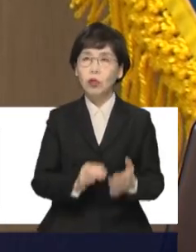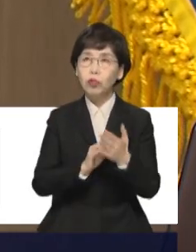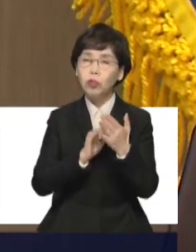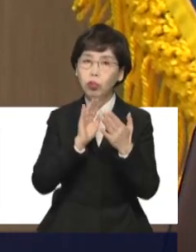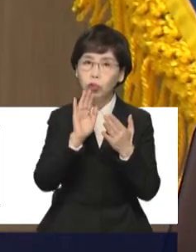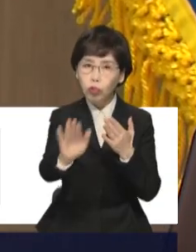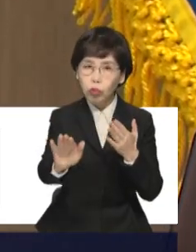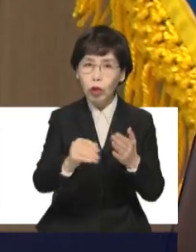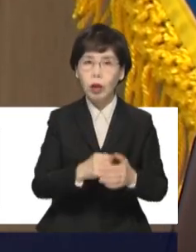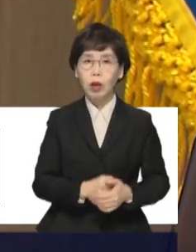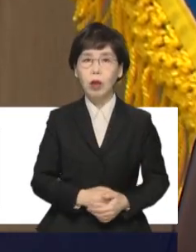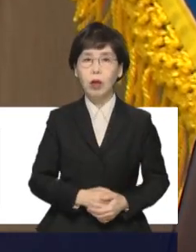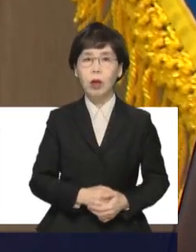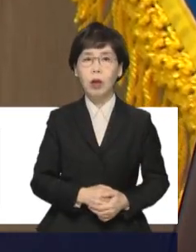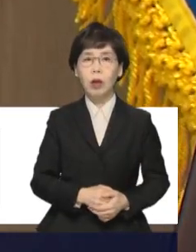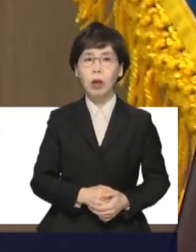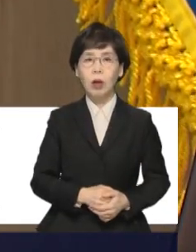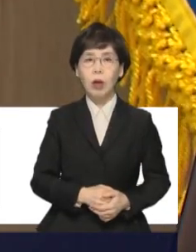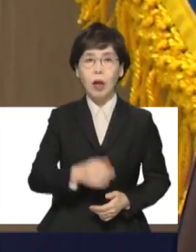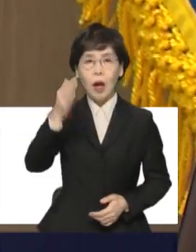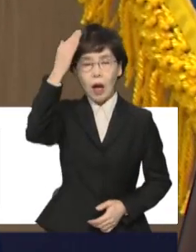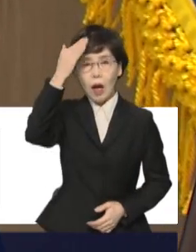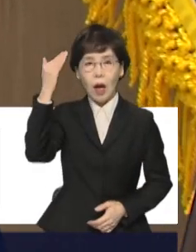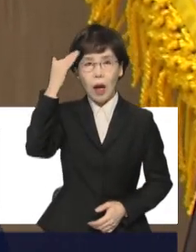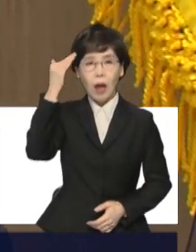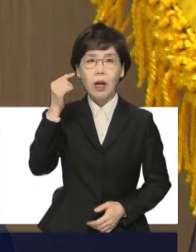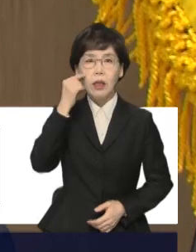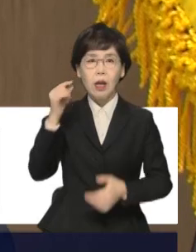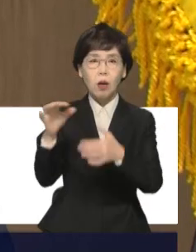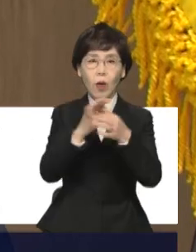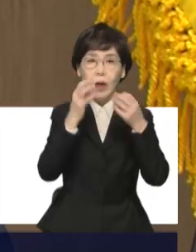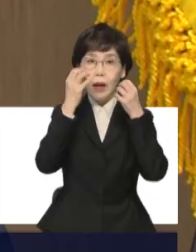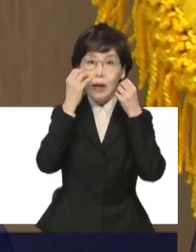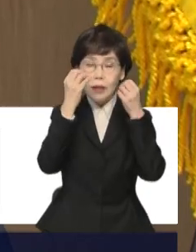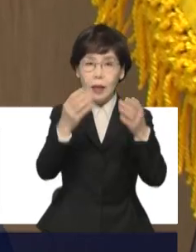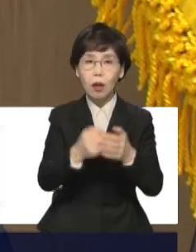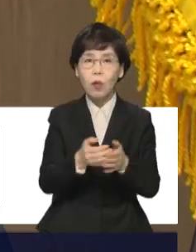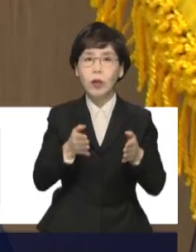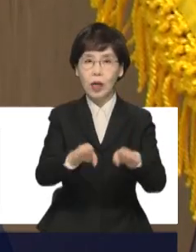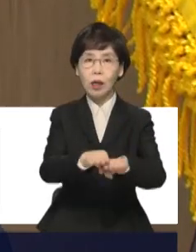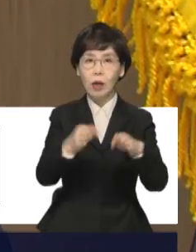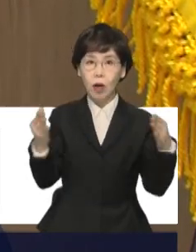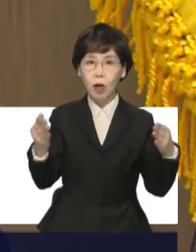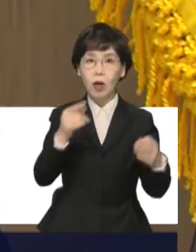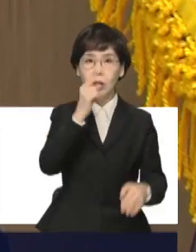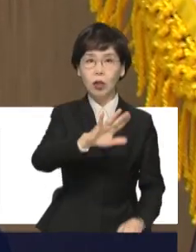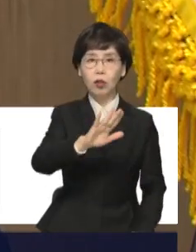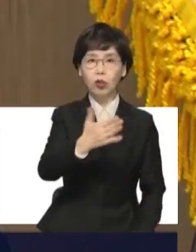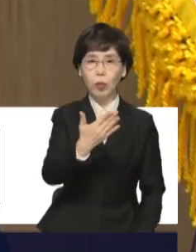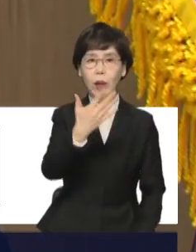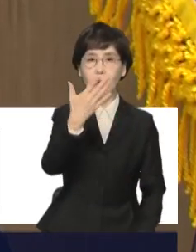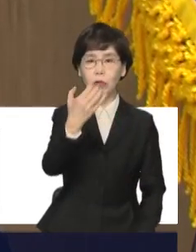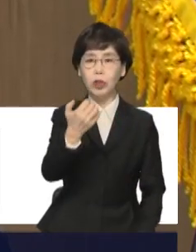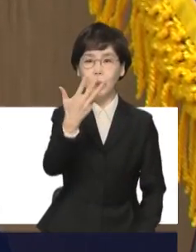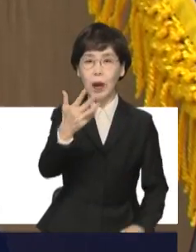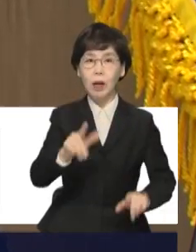그 후 부침을 거듭하던 한일 관계의 새로운 지평을 연 것은 1998년 김대중 대통령이었습니다.